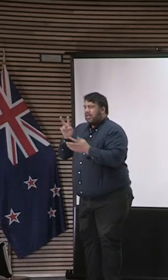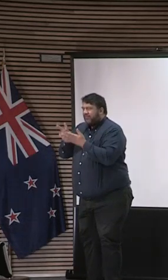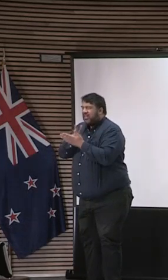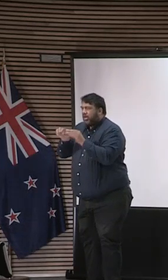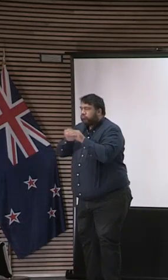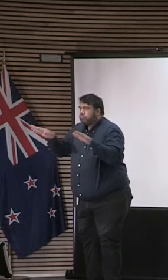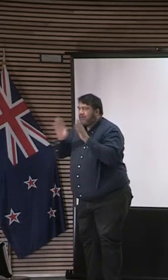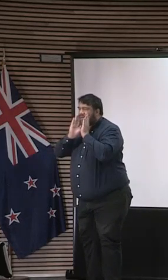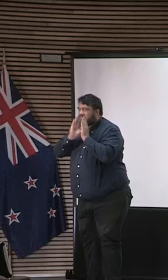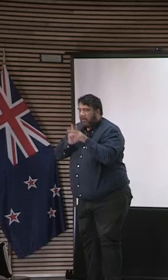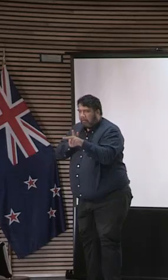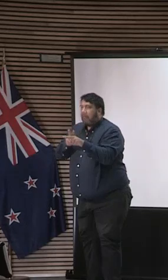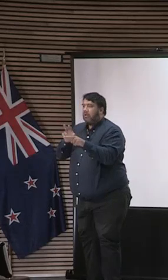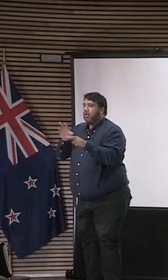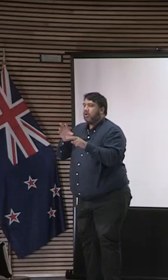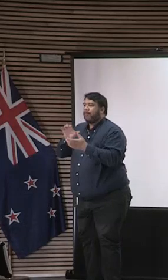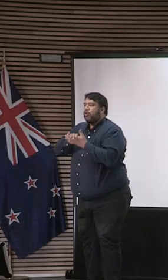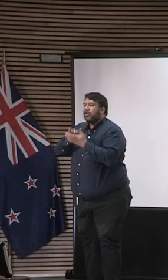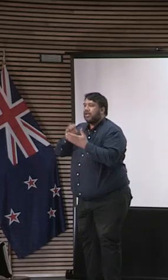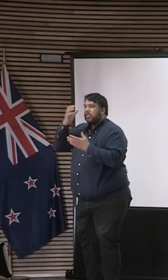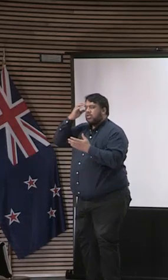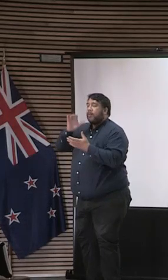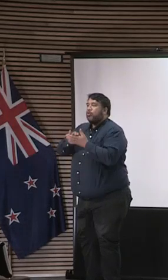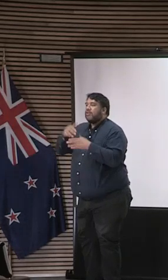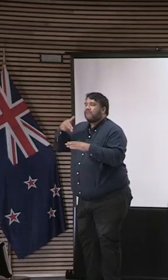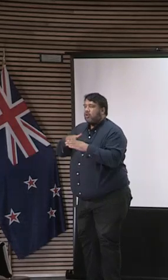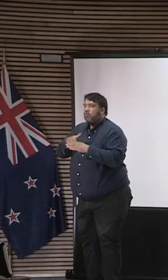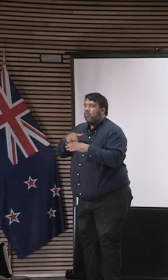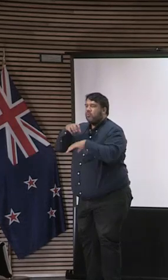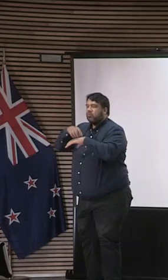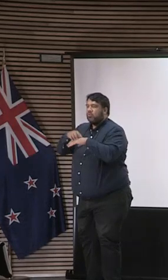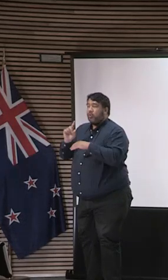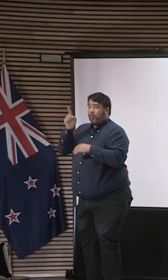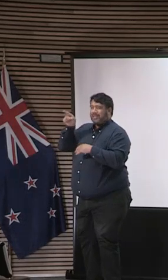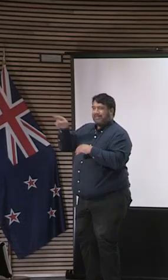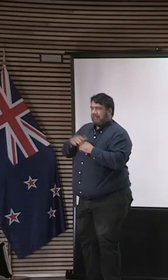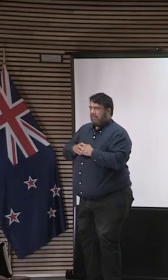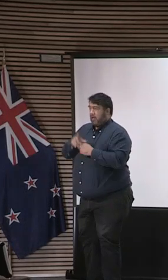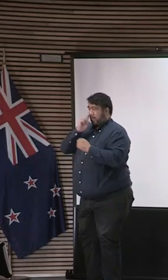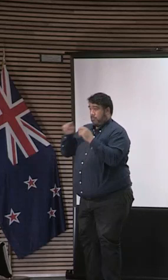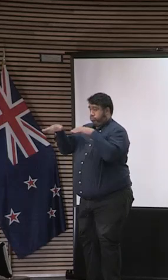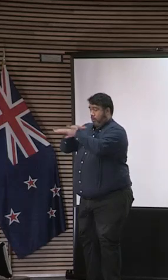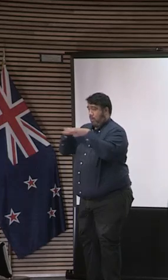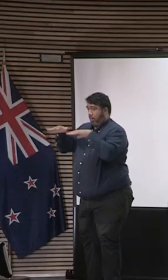I te haerenga